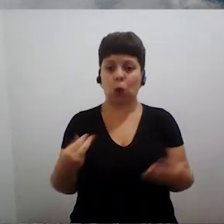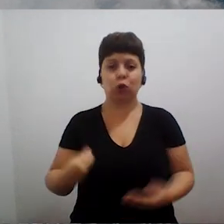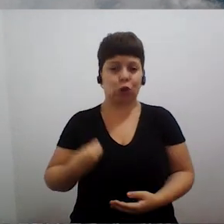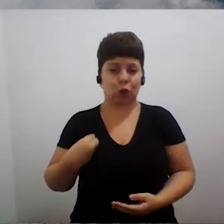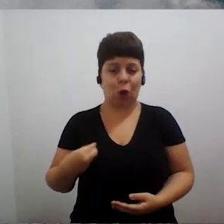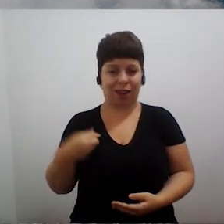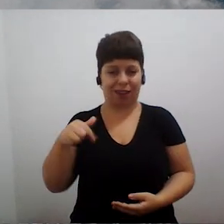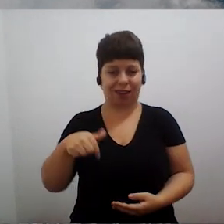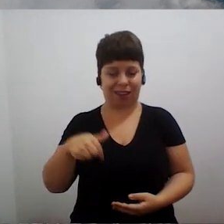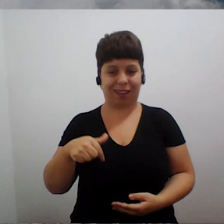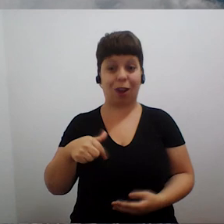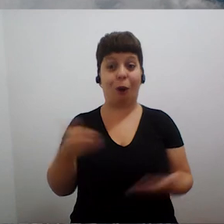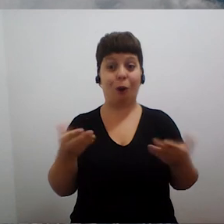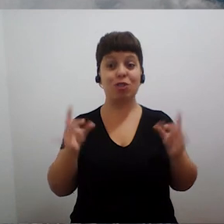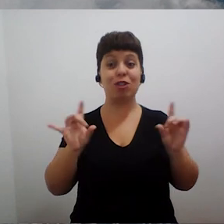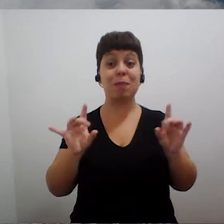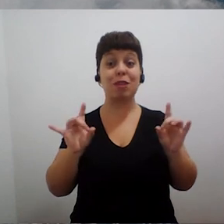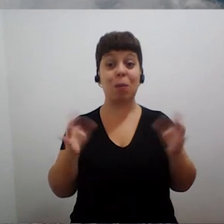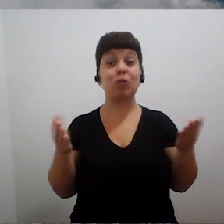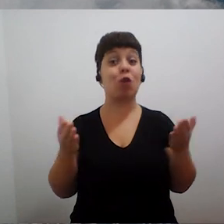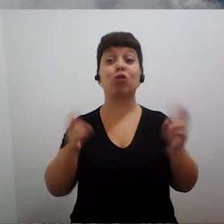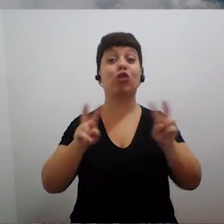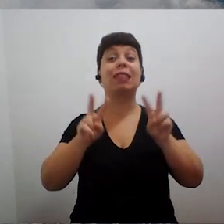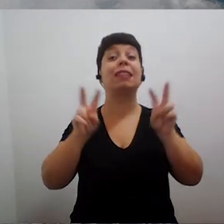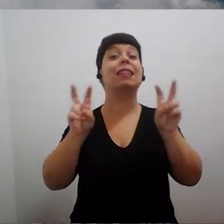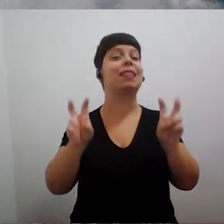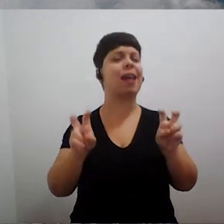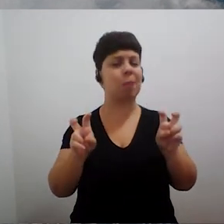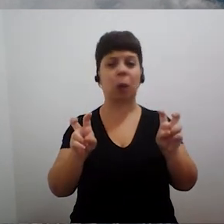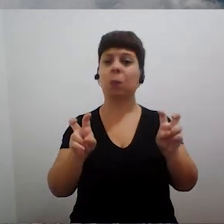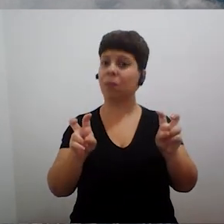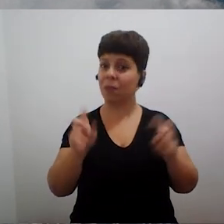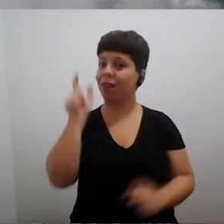aí né da Marina Week, mas especialmente hoje para discutir um tema muito, muito interessante...